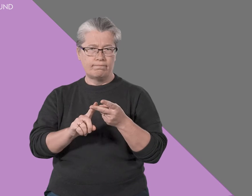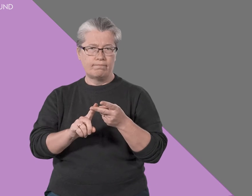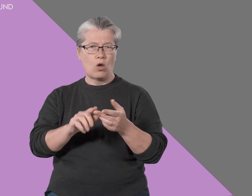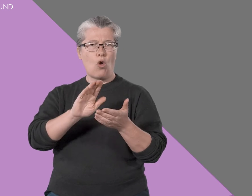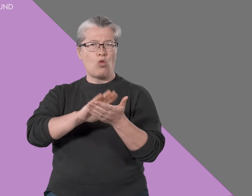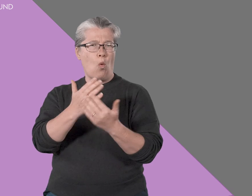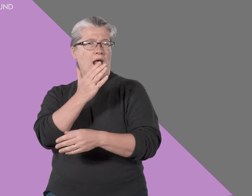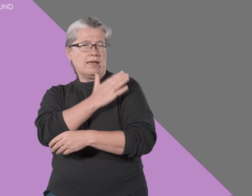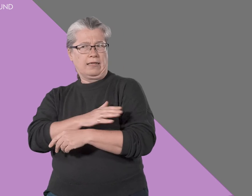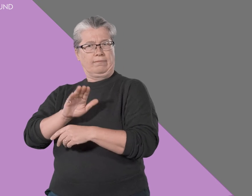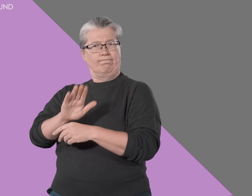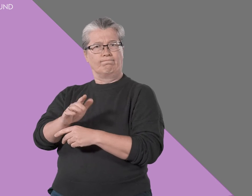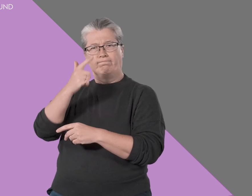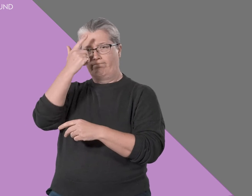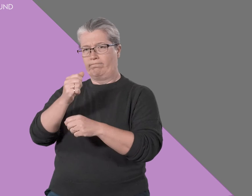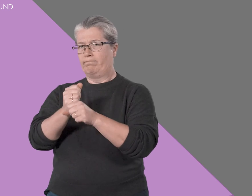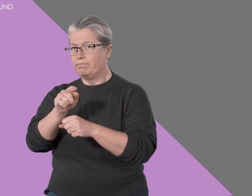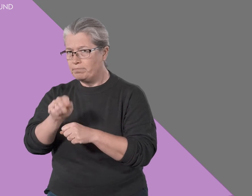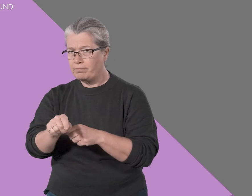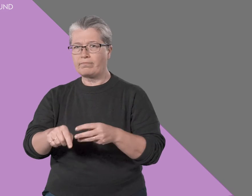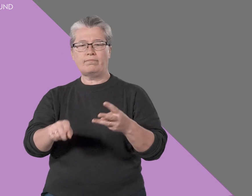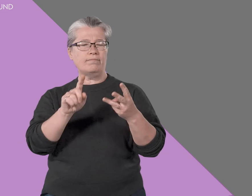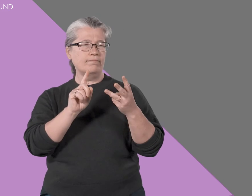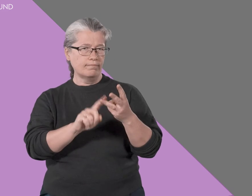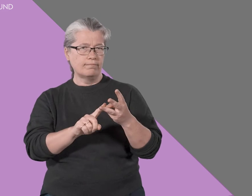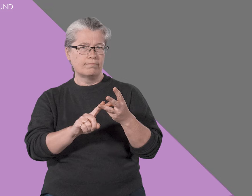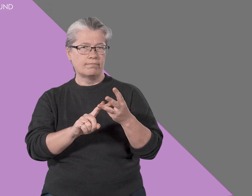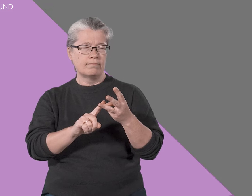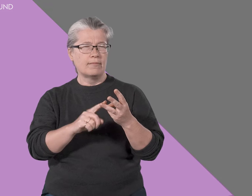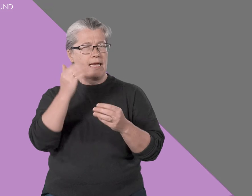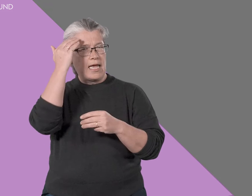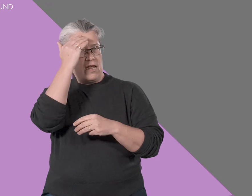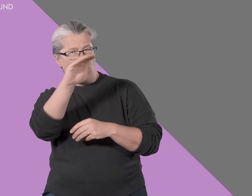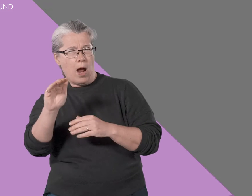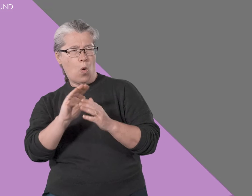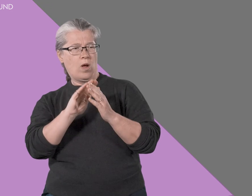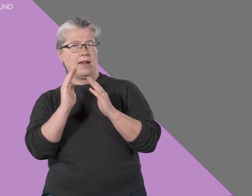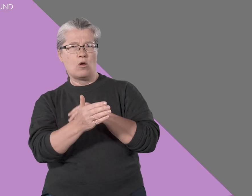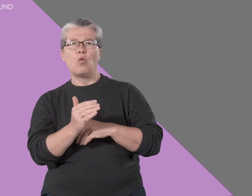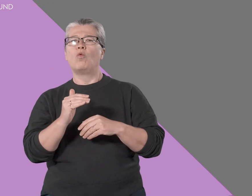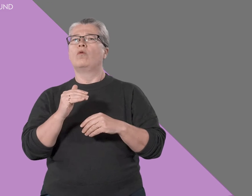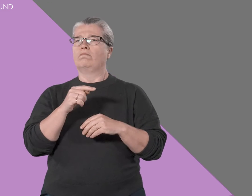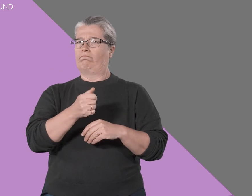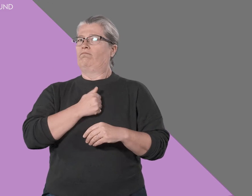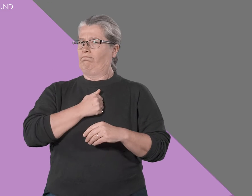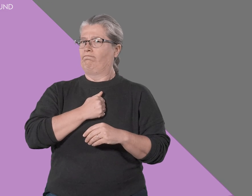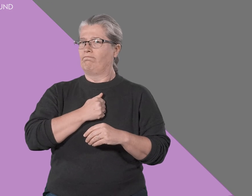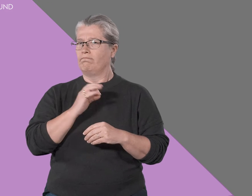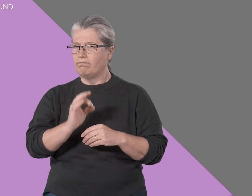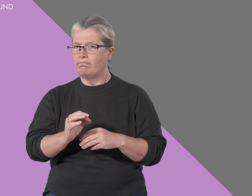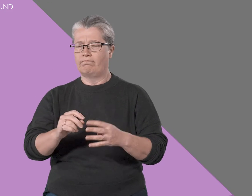tolktjänstens pålitlighet, tryggad tillgång till information -